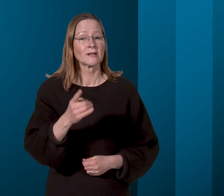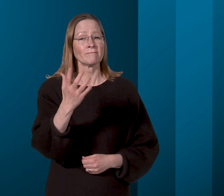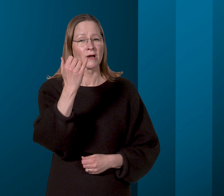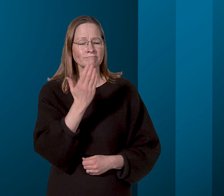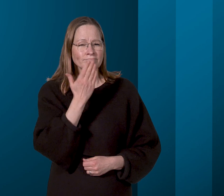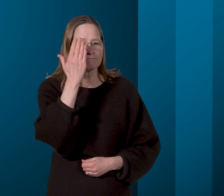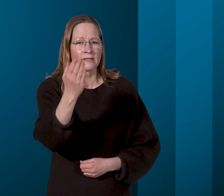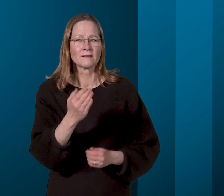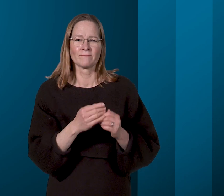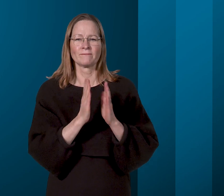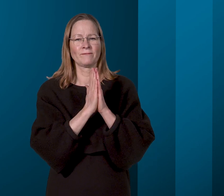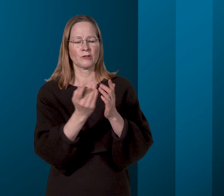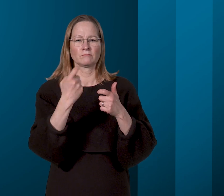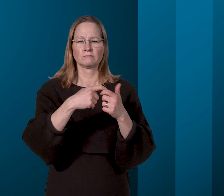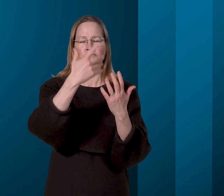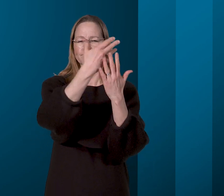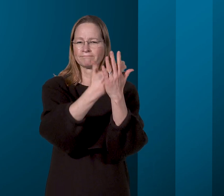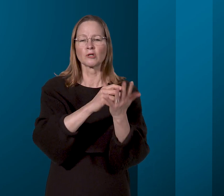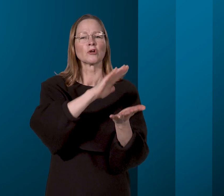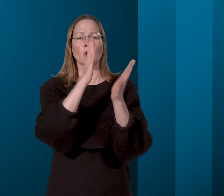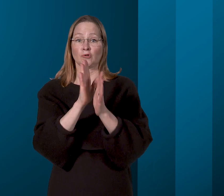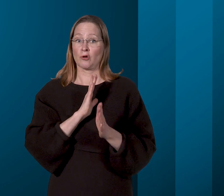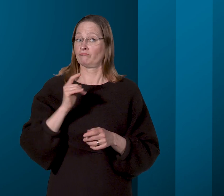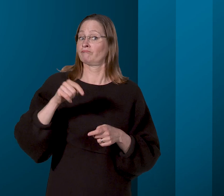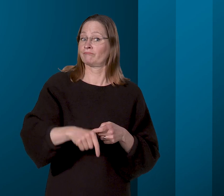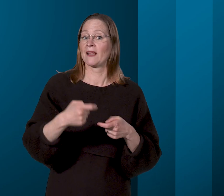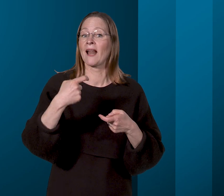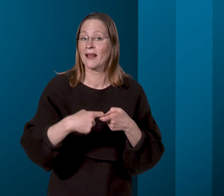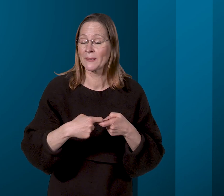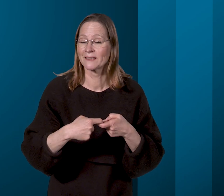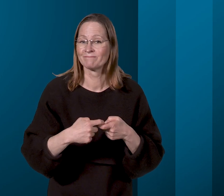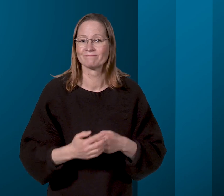Voit käydä lukemassa vetoomuksen kokonaisuudessaan oheisen linkin kautta.